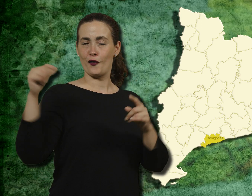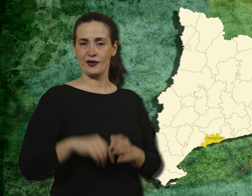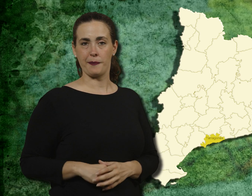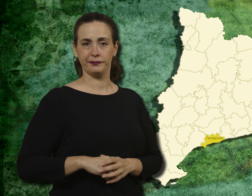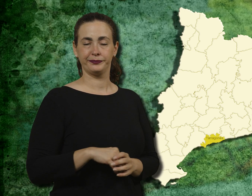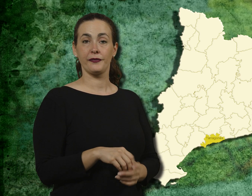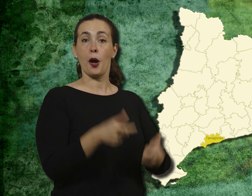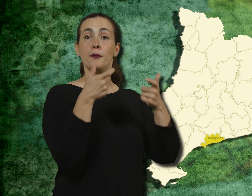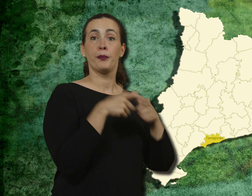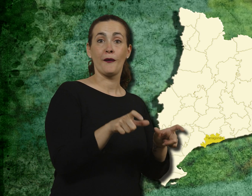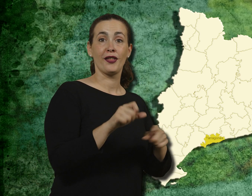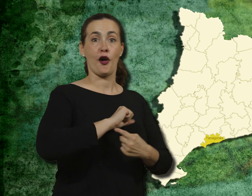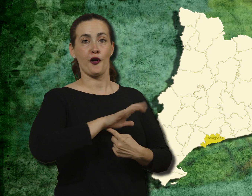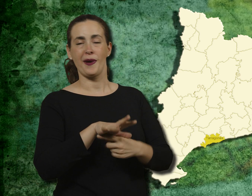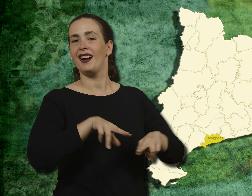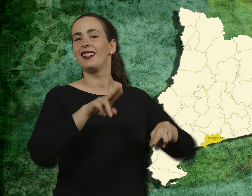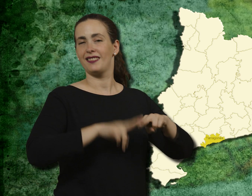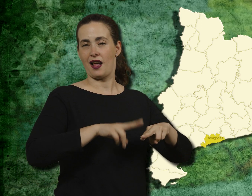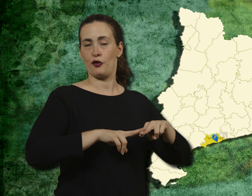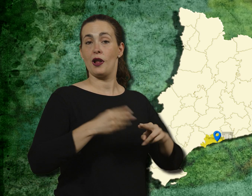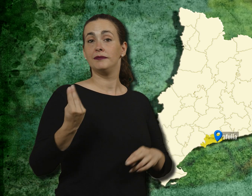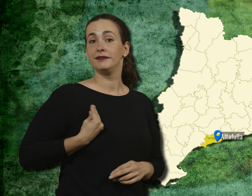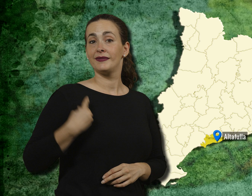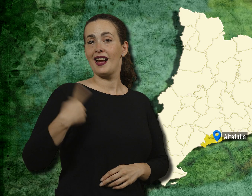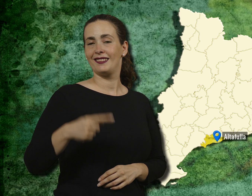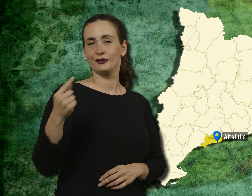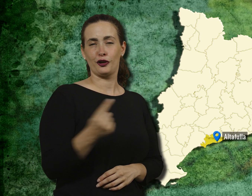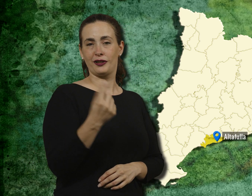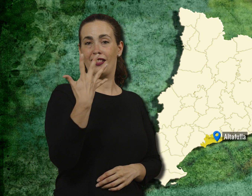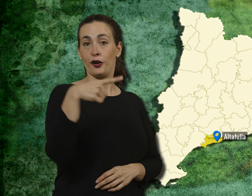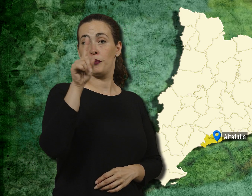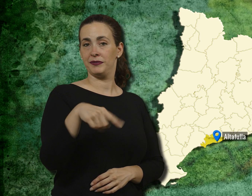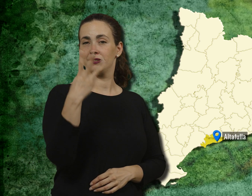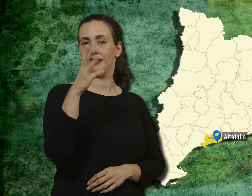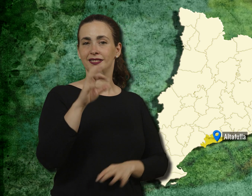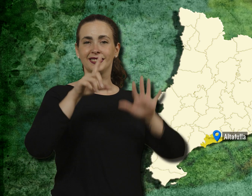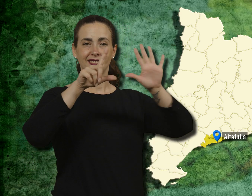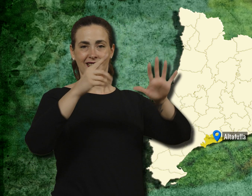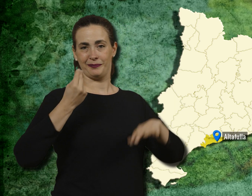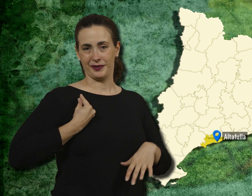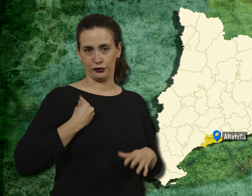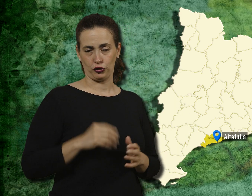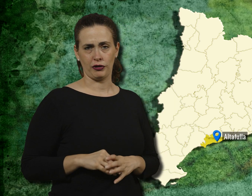ALTAFULLA Província de Tarragona. Comarca: Tarragonès. Població: 5.307 habitants.